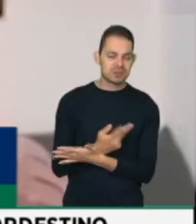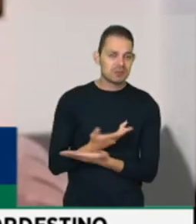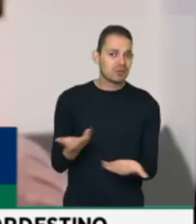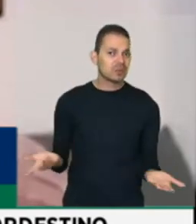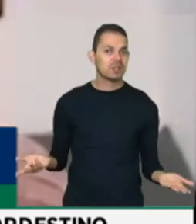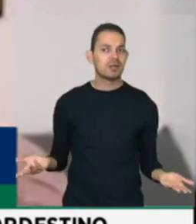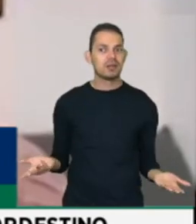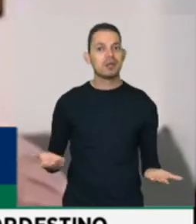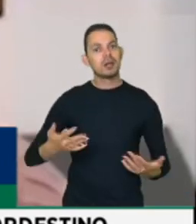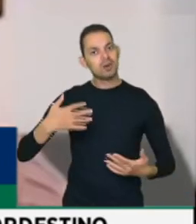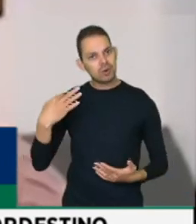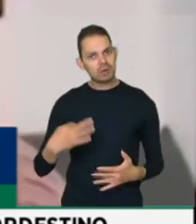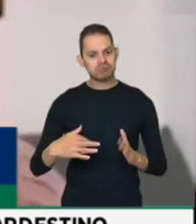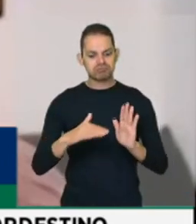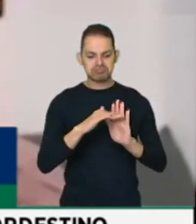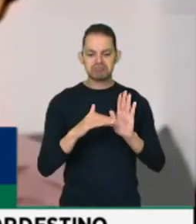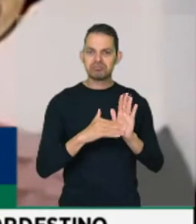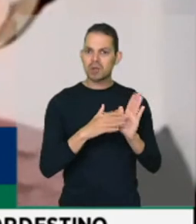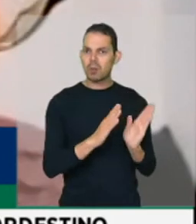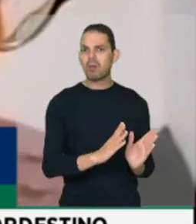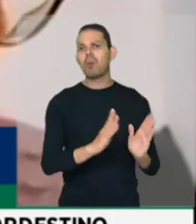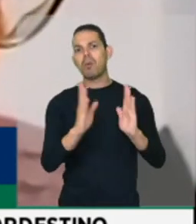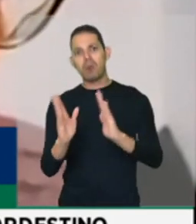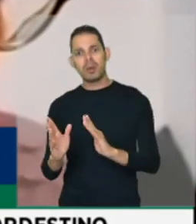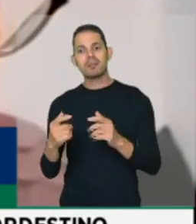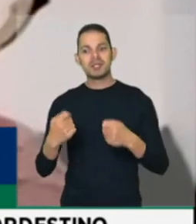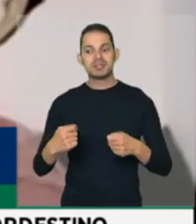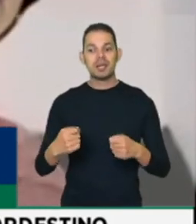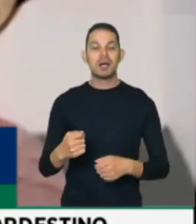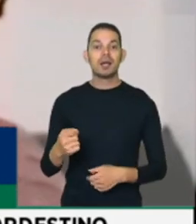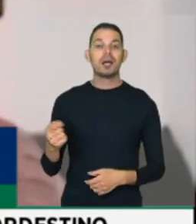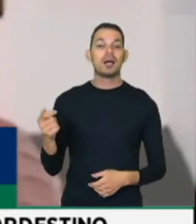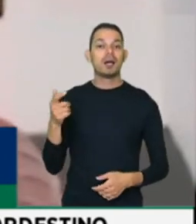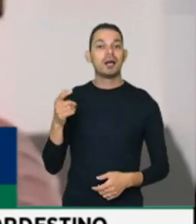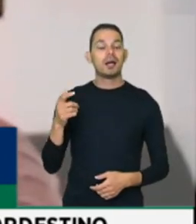PARA CONCLUIR. ESTÁ CORRETO QUE SE MANTENHA A PRORROGAÇÃO. E APROVEITO PARA NESSE MOMENTO DAR OS